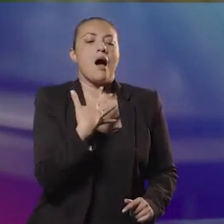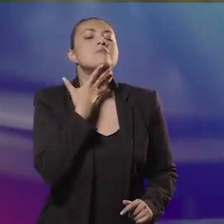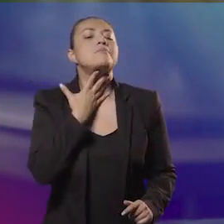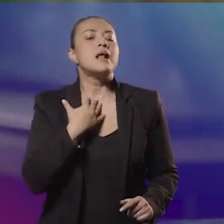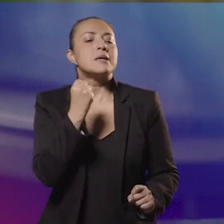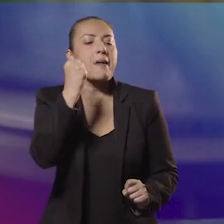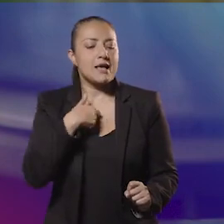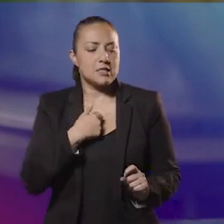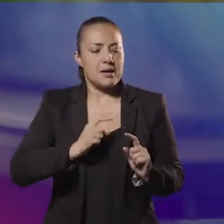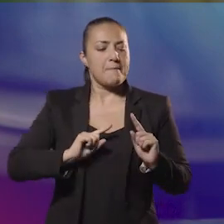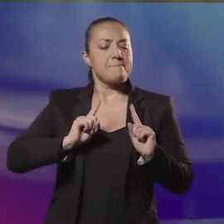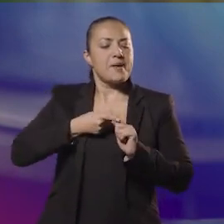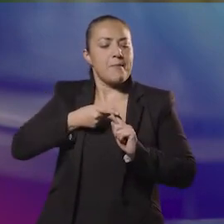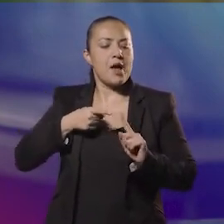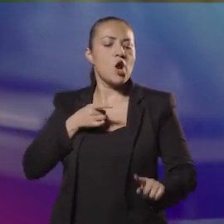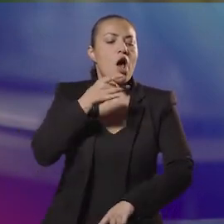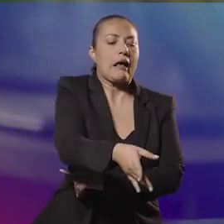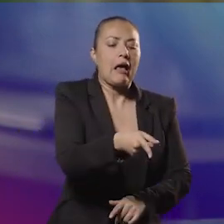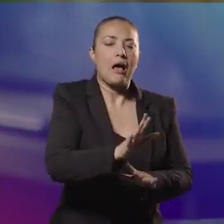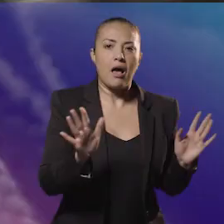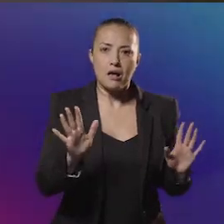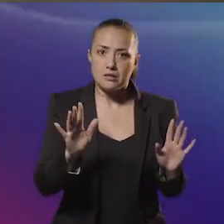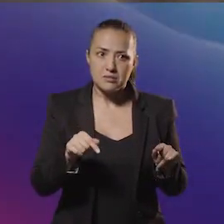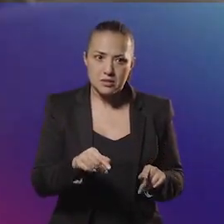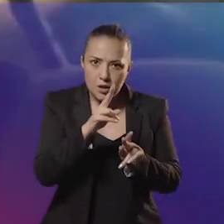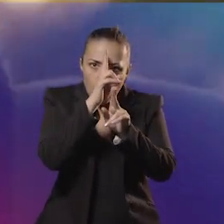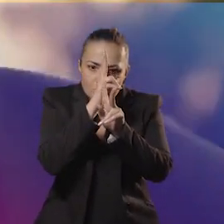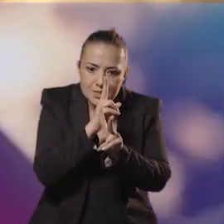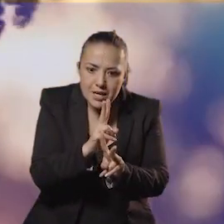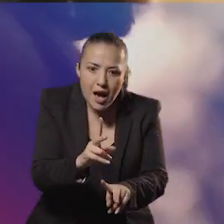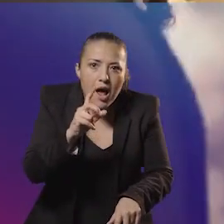Eso quiere decir que estamos en el plano de lo sagrado, porque lo sagrado